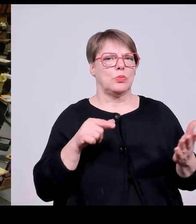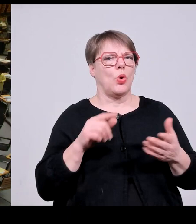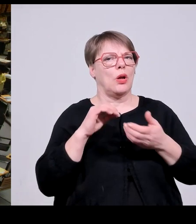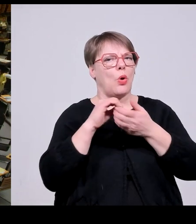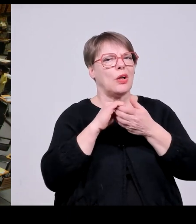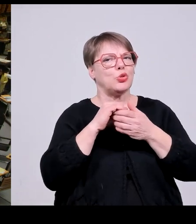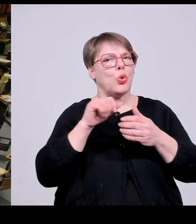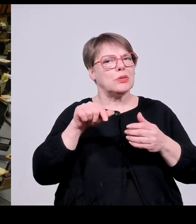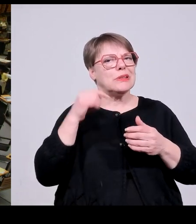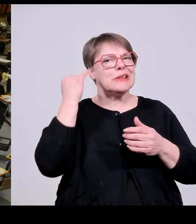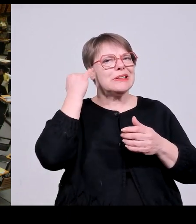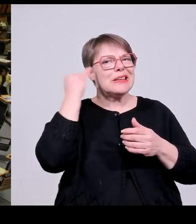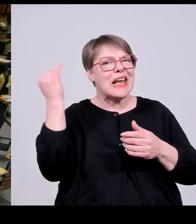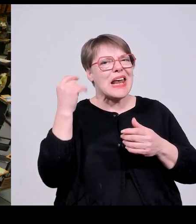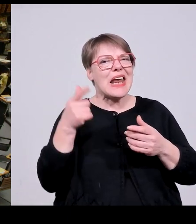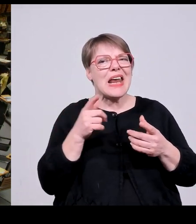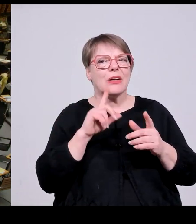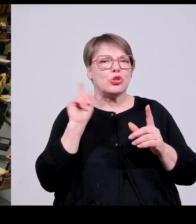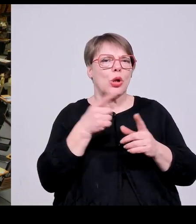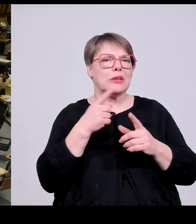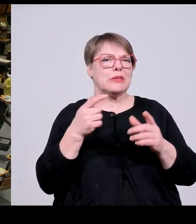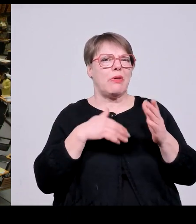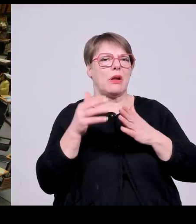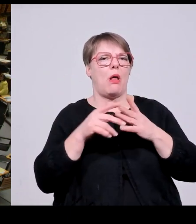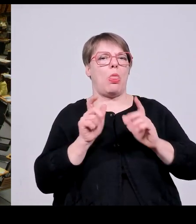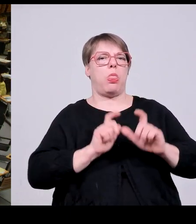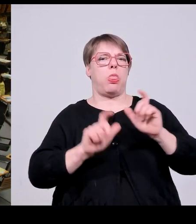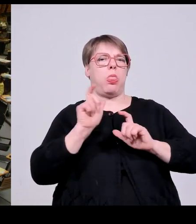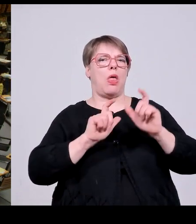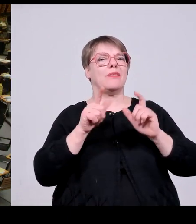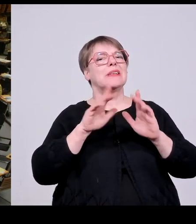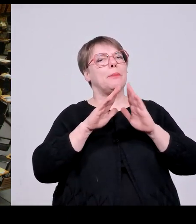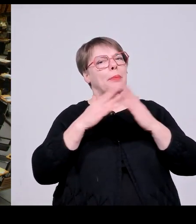Vielen Dank. Für die SPD Fraktion hat die Kollegin Fühlemann nun das Wort.(Rednerwechsel)